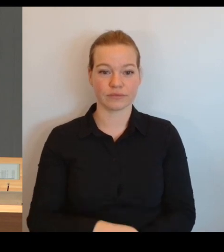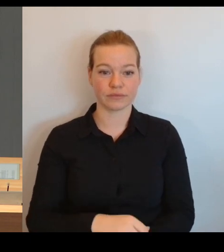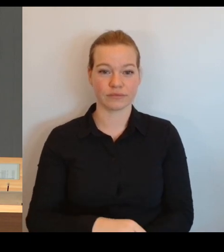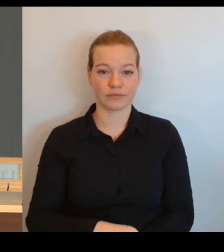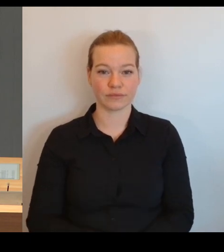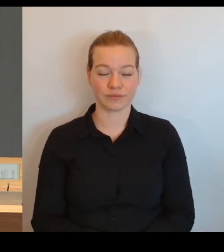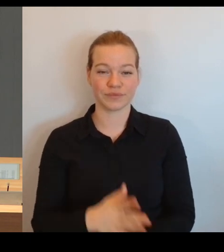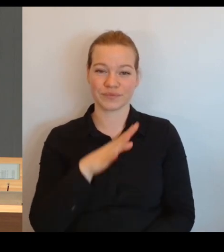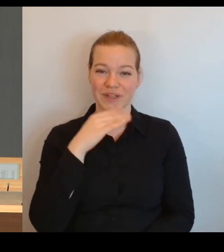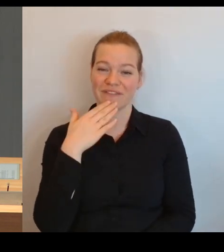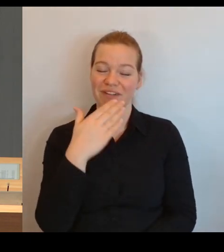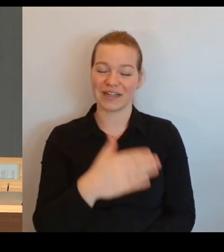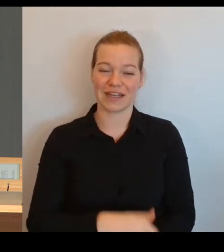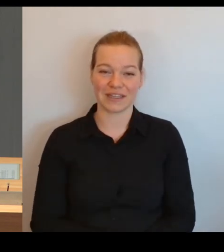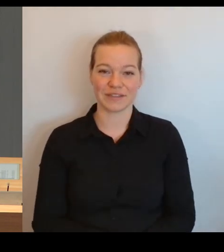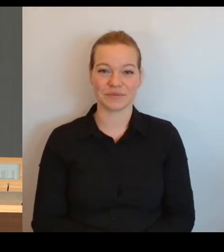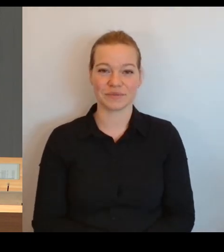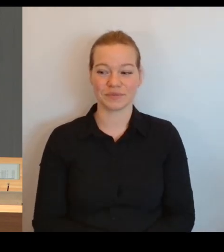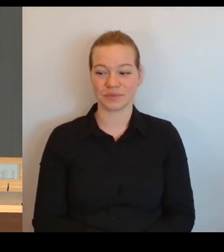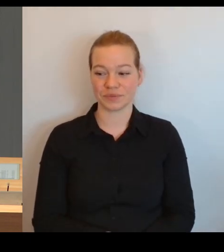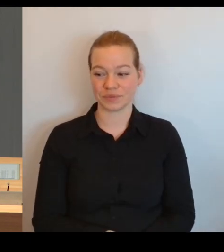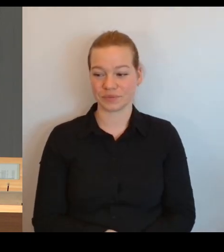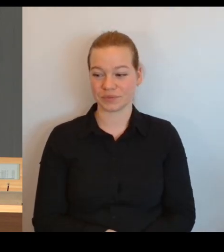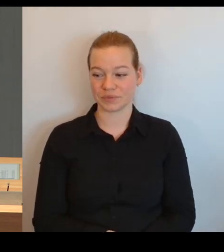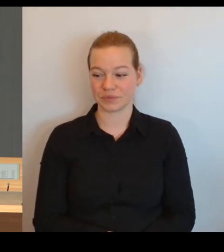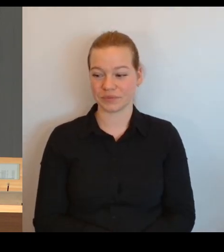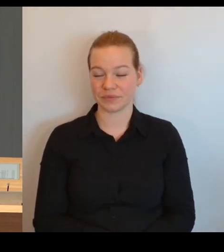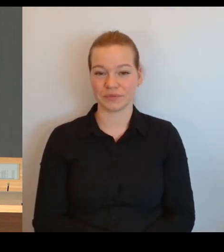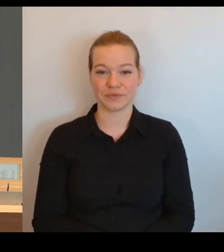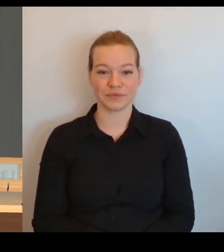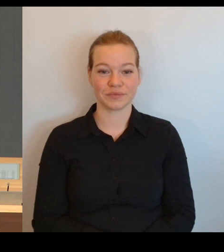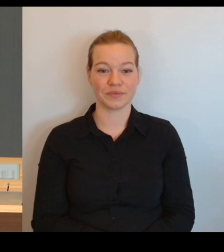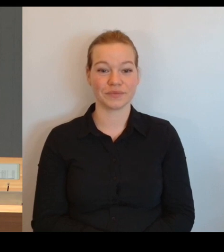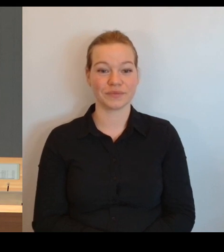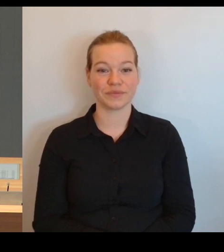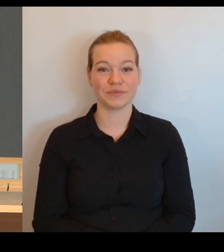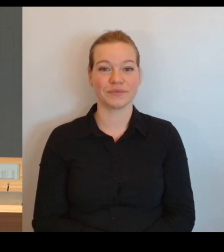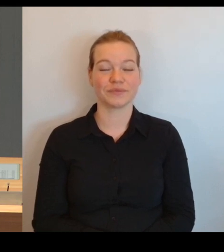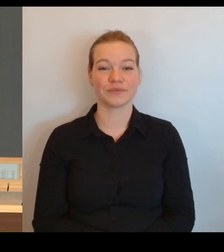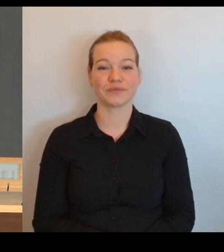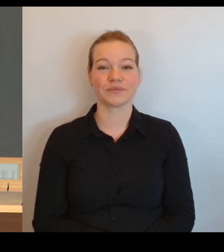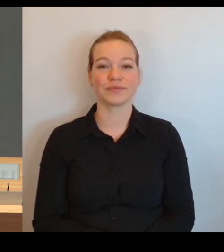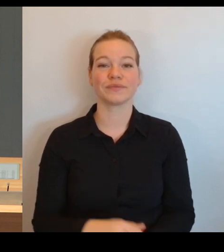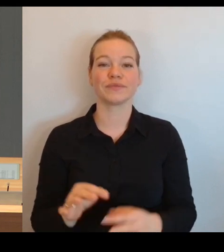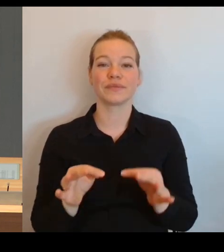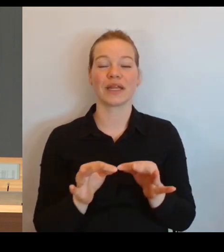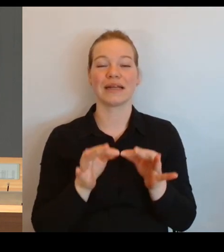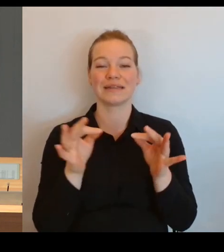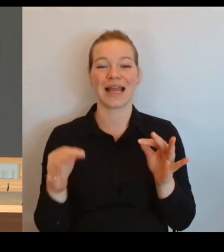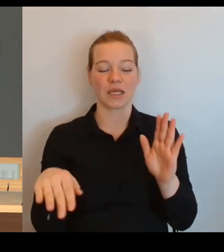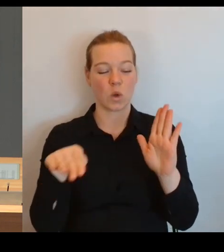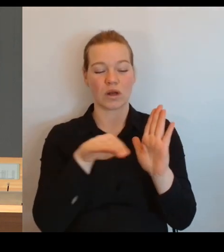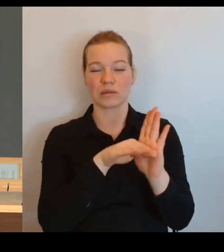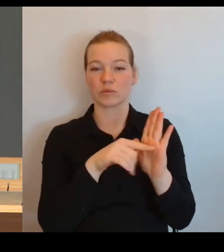Wir kommen zum Tagesordnungspunkt vier. Das sind die Prioritäten. Ich rufe auf die laufende Nummer 4:01. Das ist die Priorität der